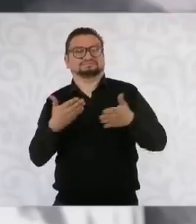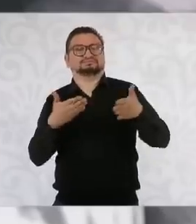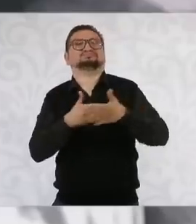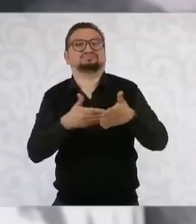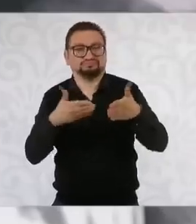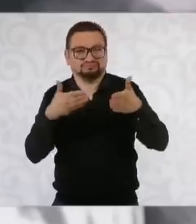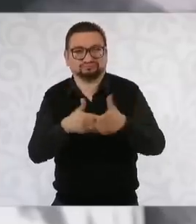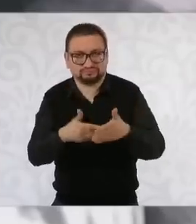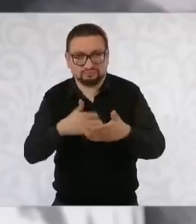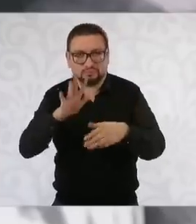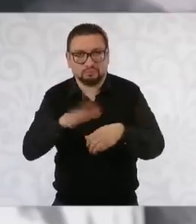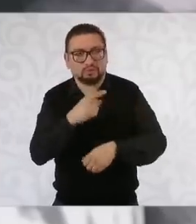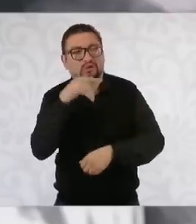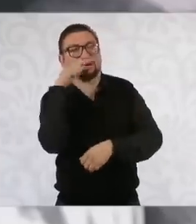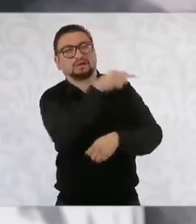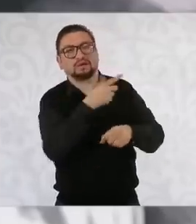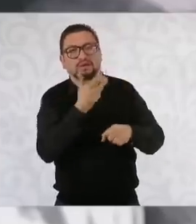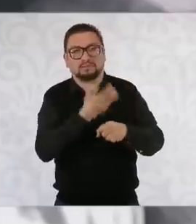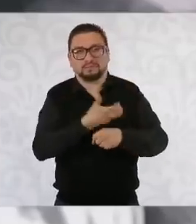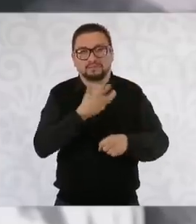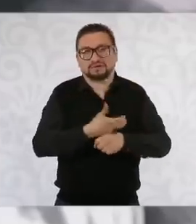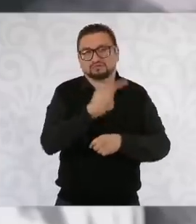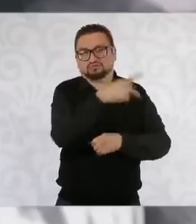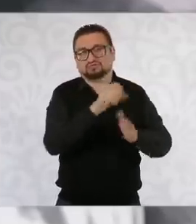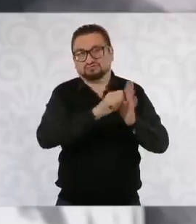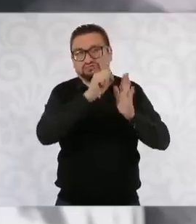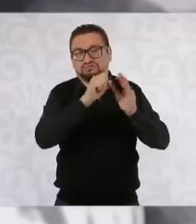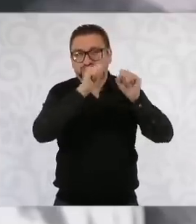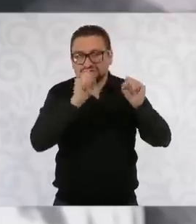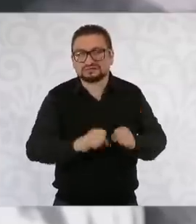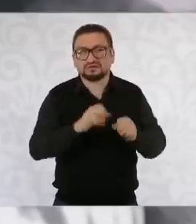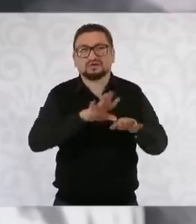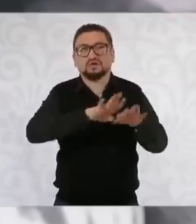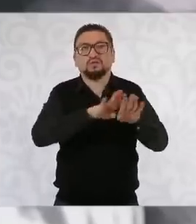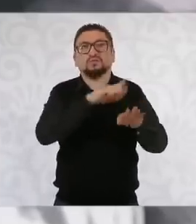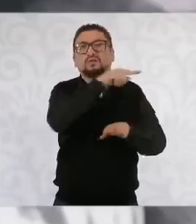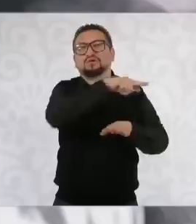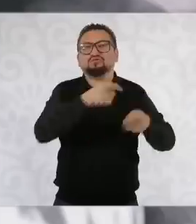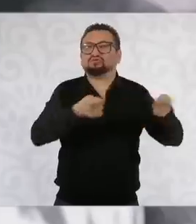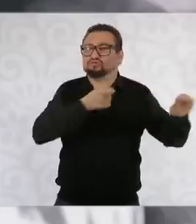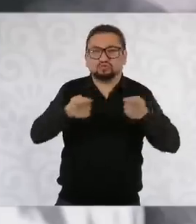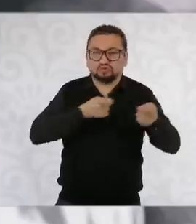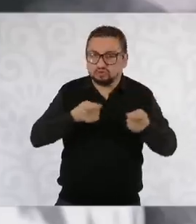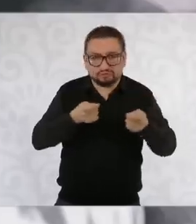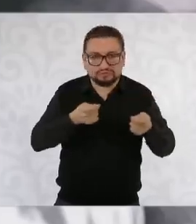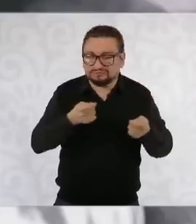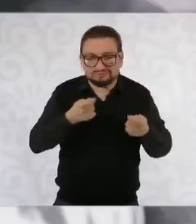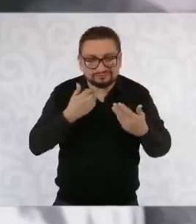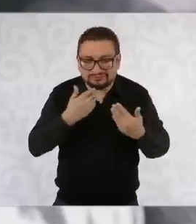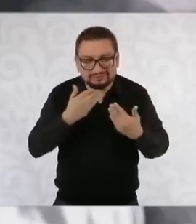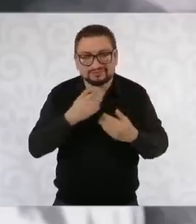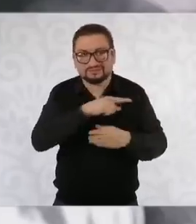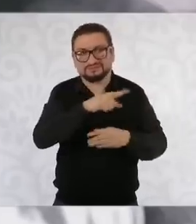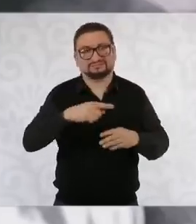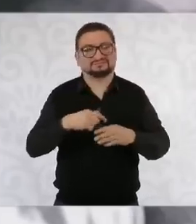sistema norteamericano en que los sistemas de control que ellos tienen son de un atraso tal